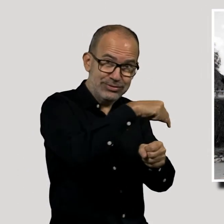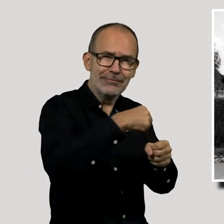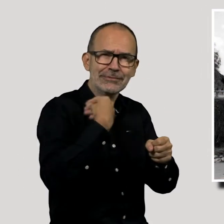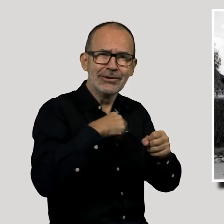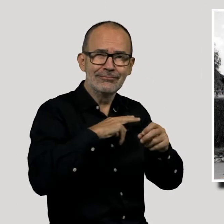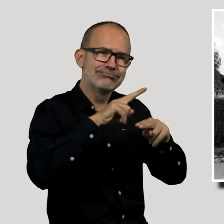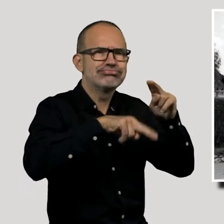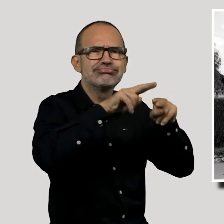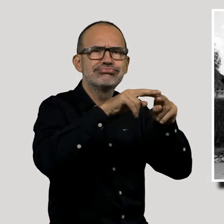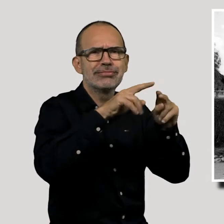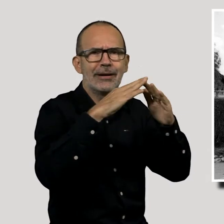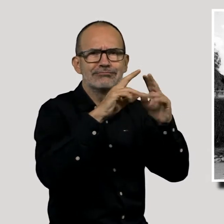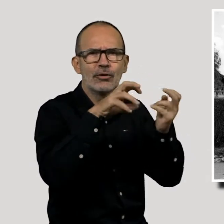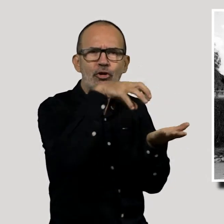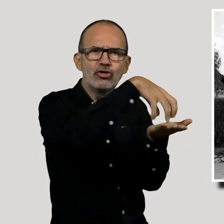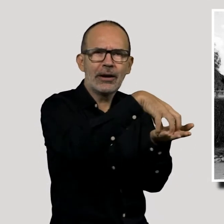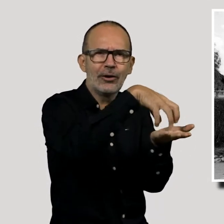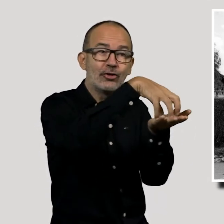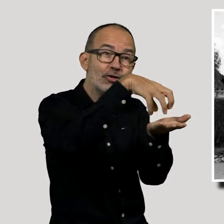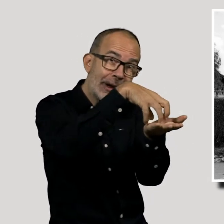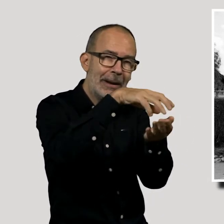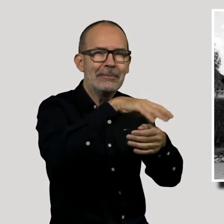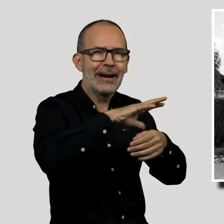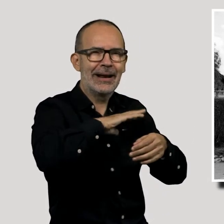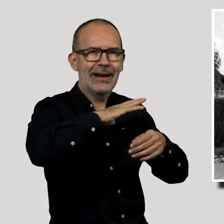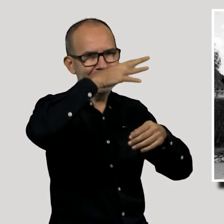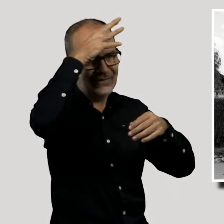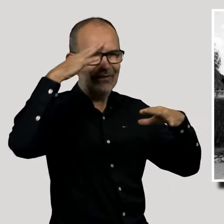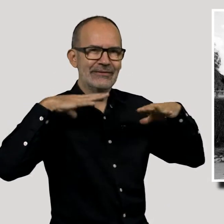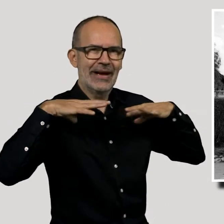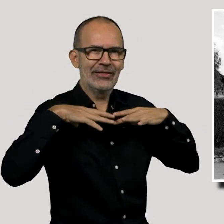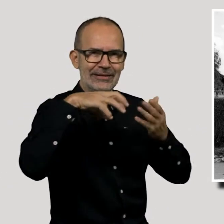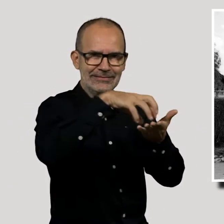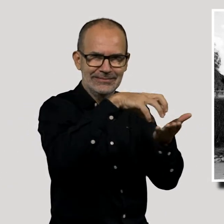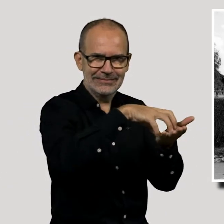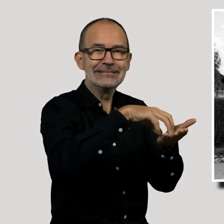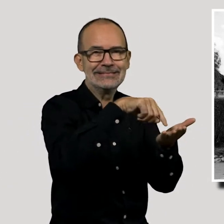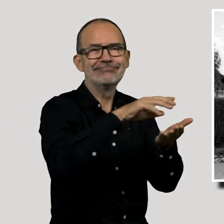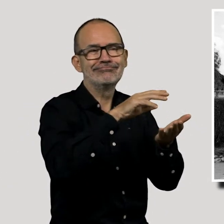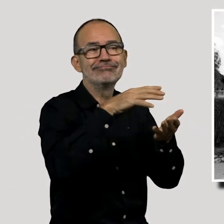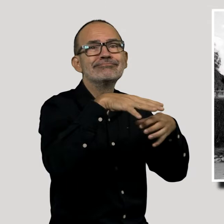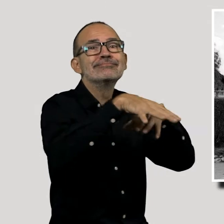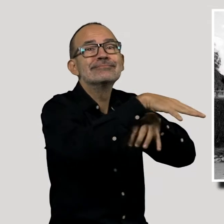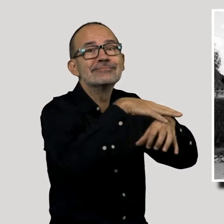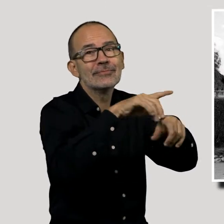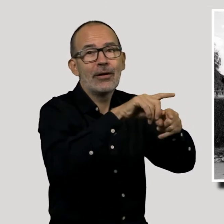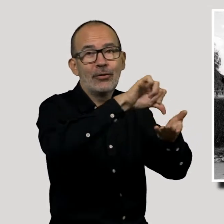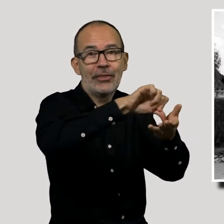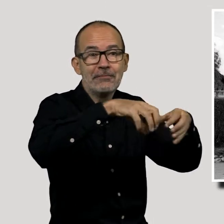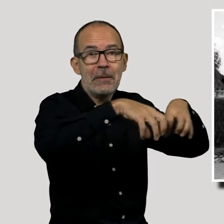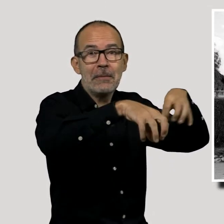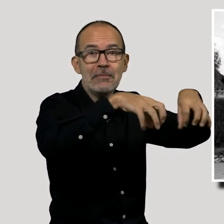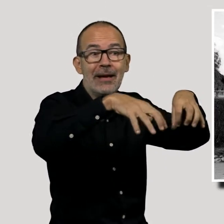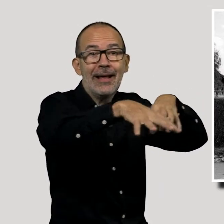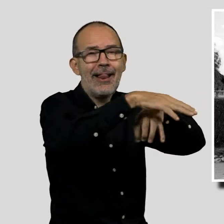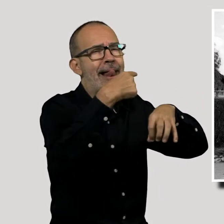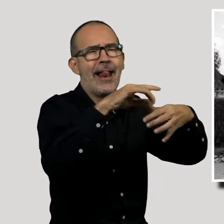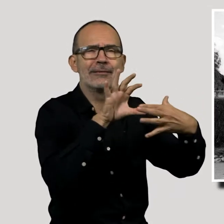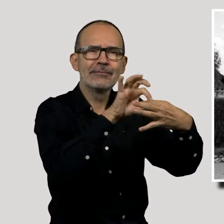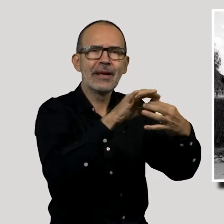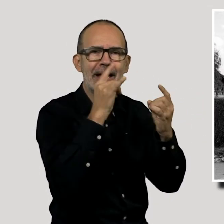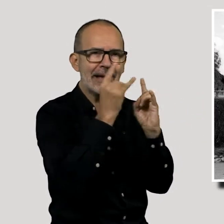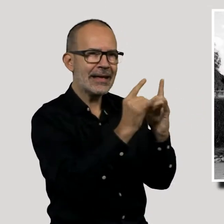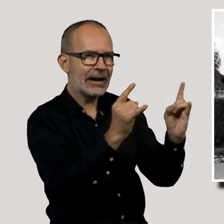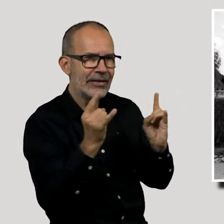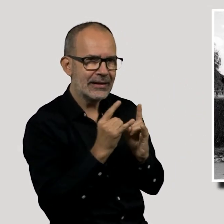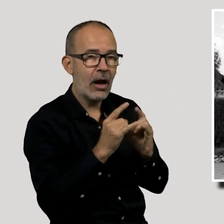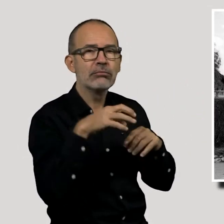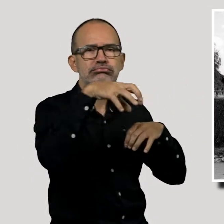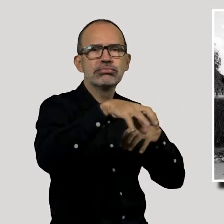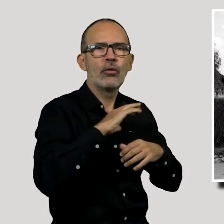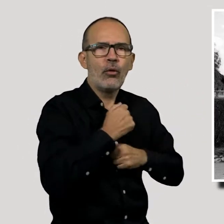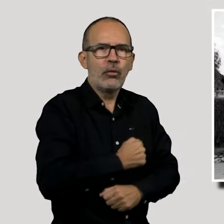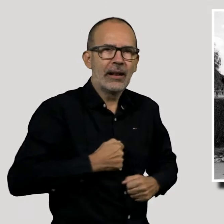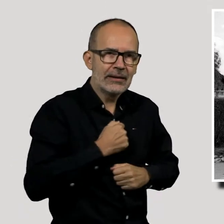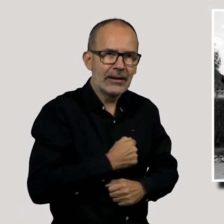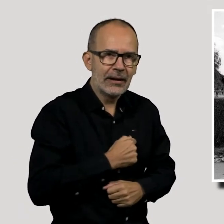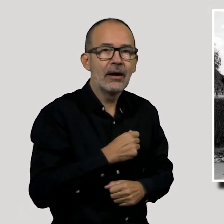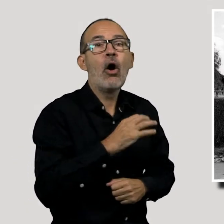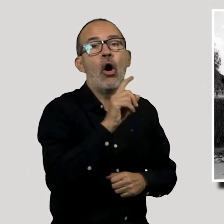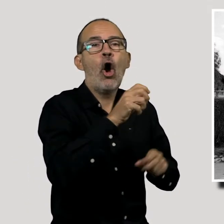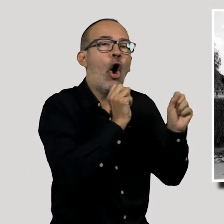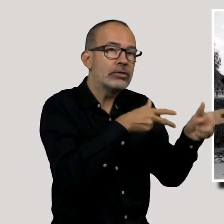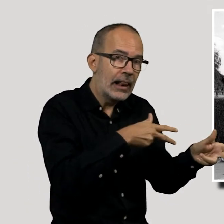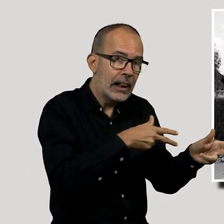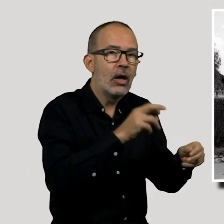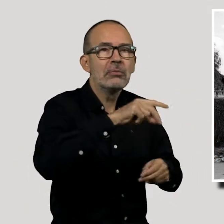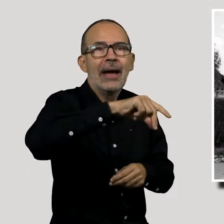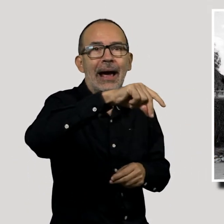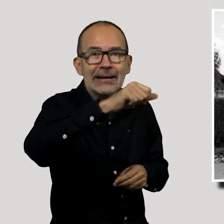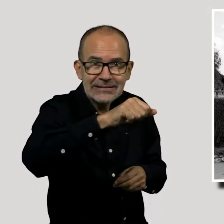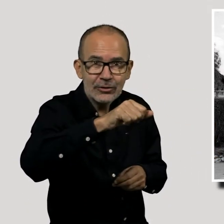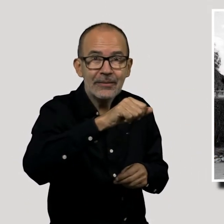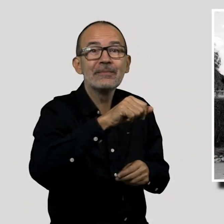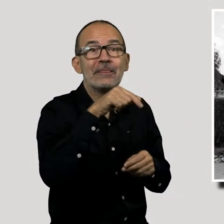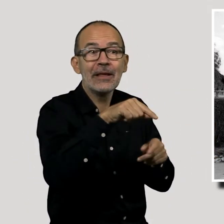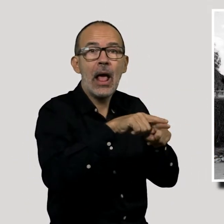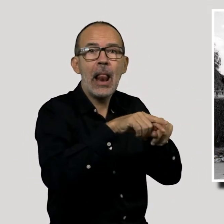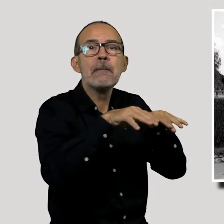La construcció de torres d’estiueig, de ciutats jardins, balnearis, hotels o casinos